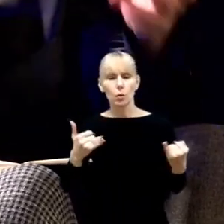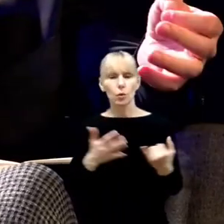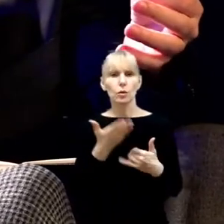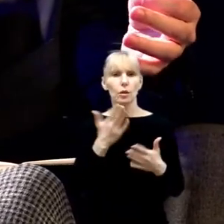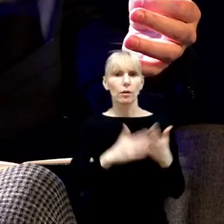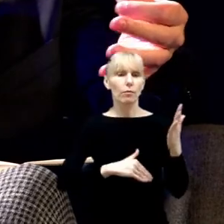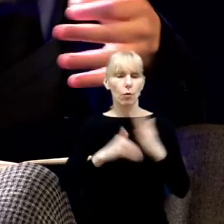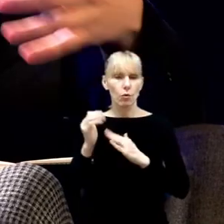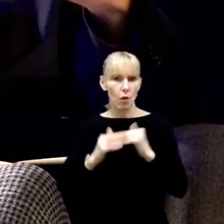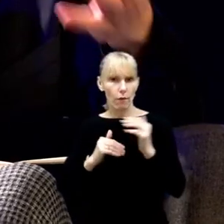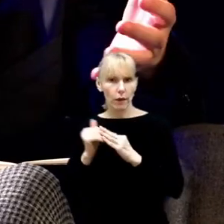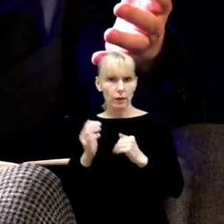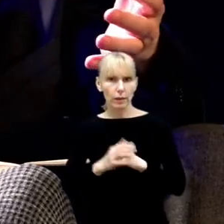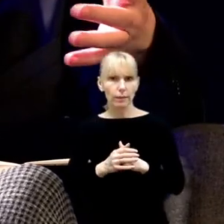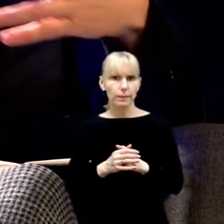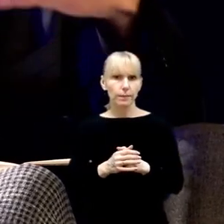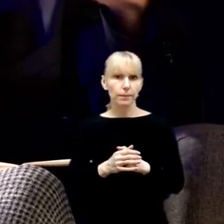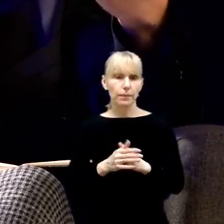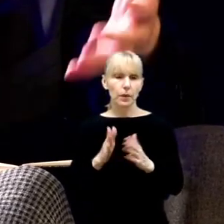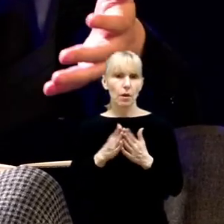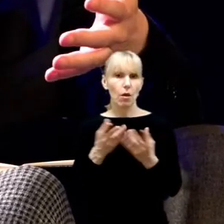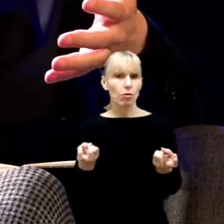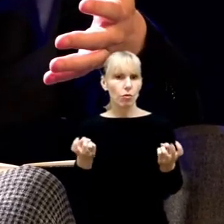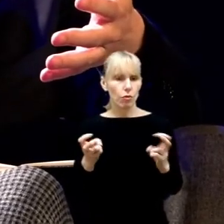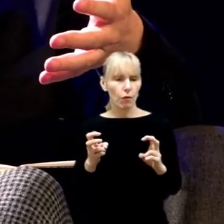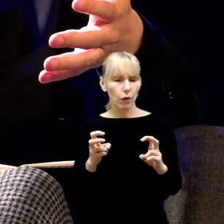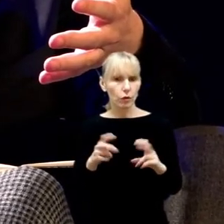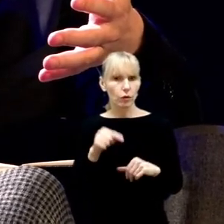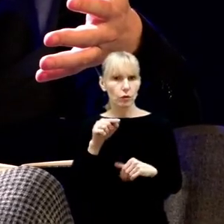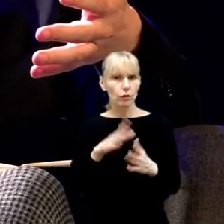w które wchodzicie tworząc społeczne inicjatywy mieszkaniowe,